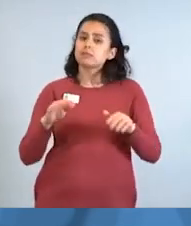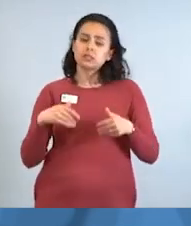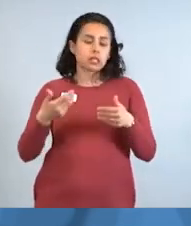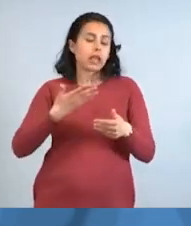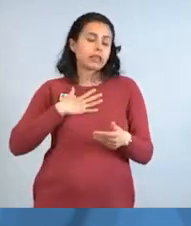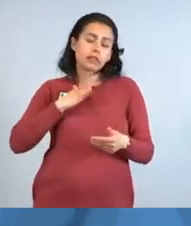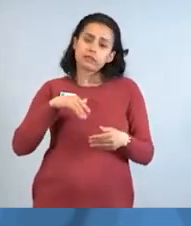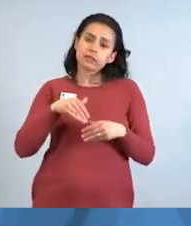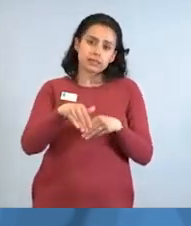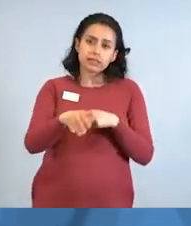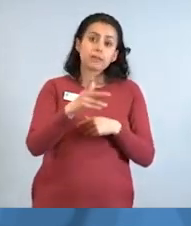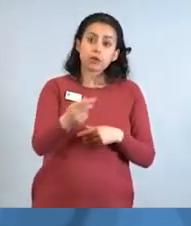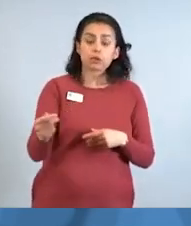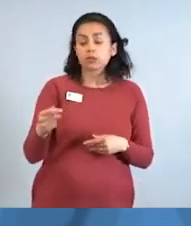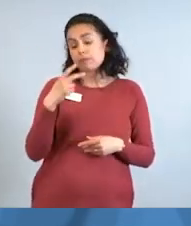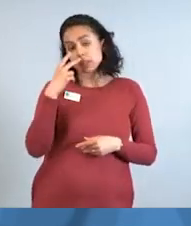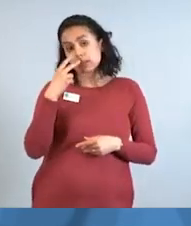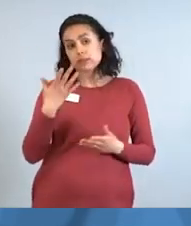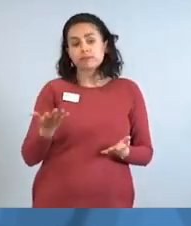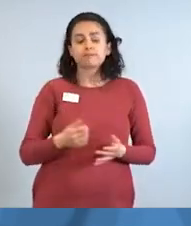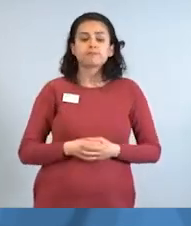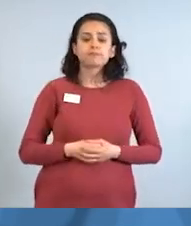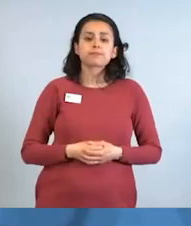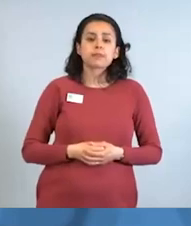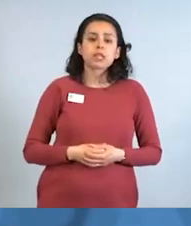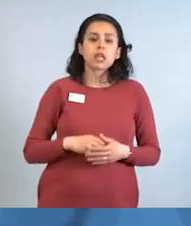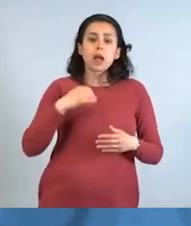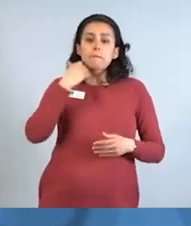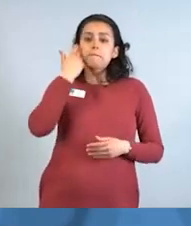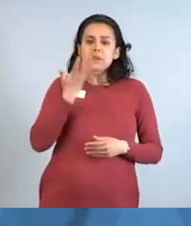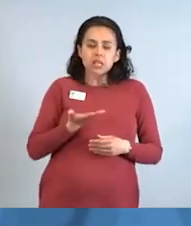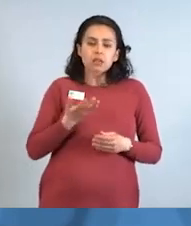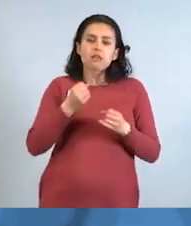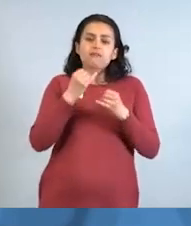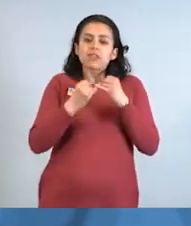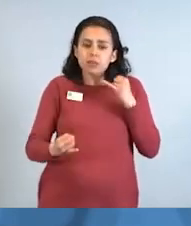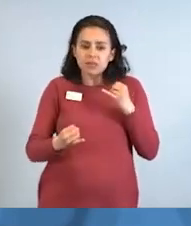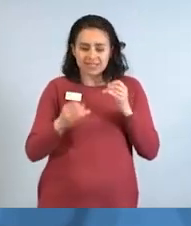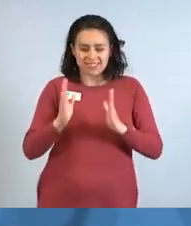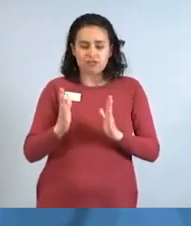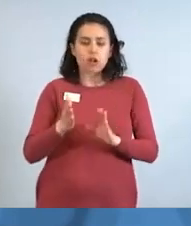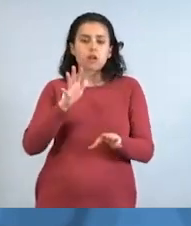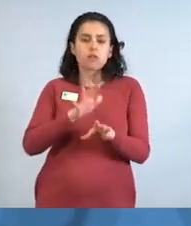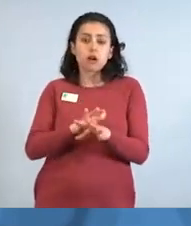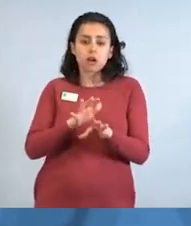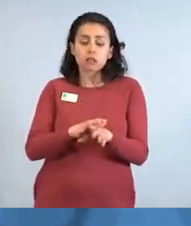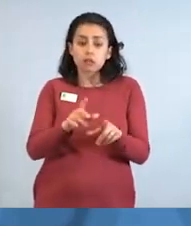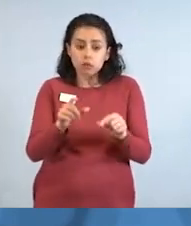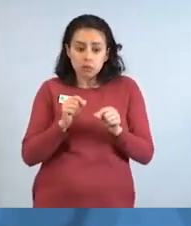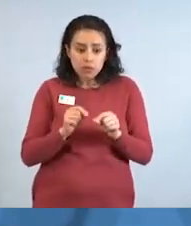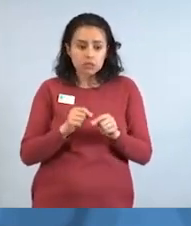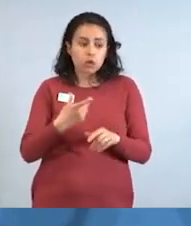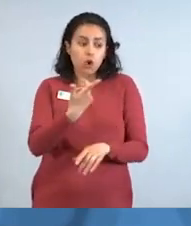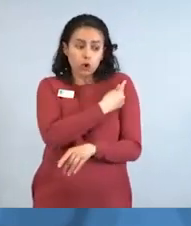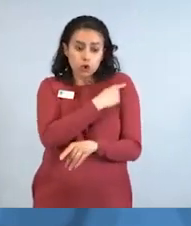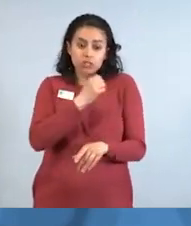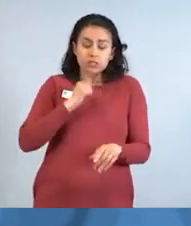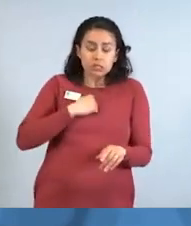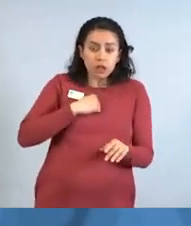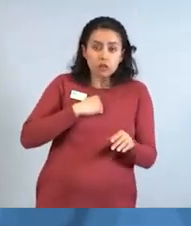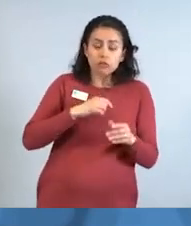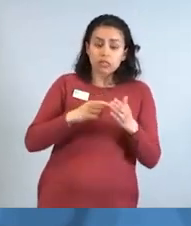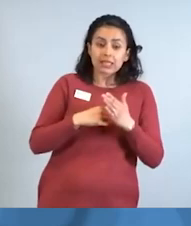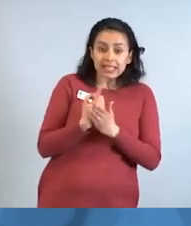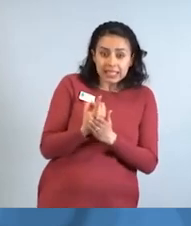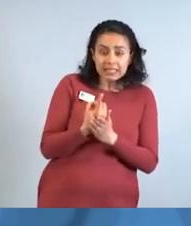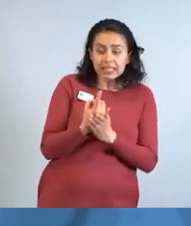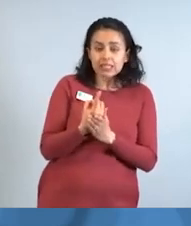Milloin viimeistään vakava haittavaikutus rokotteesta ilmaantuu? Tuleeko se heti rokotteen saamisen jälkeen vai vasta päivien kuluttua?